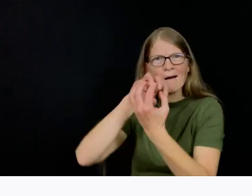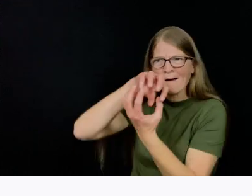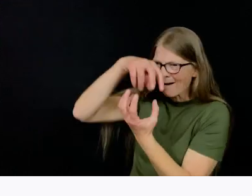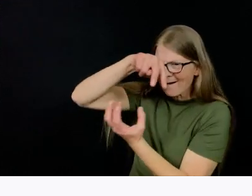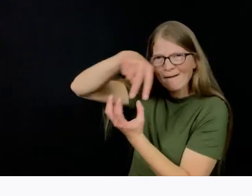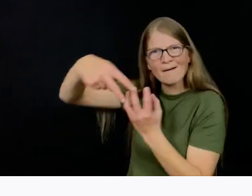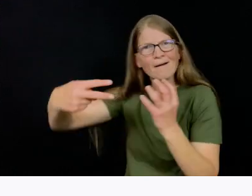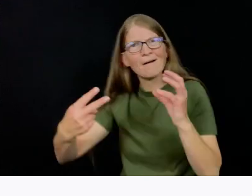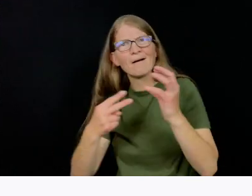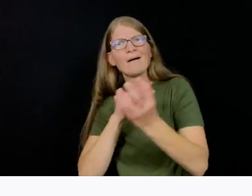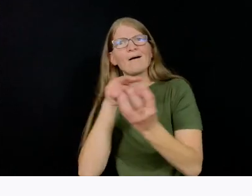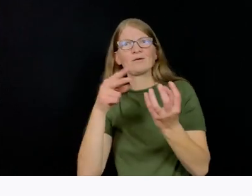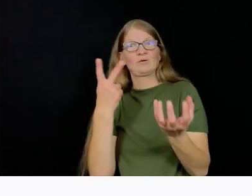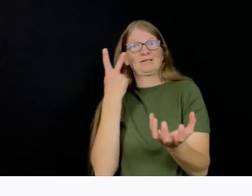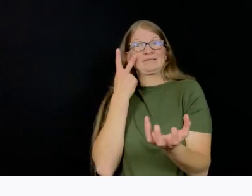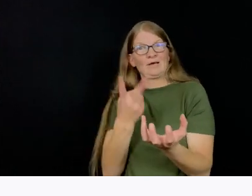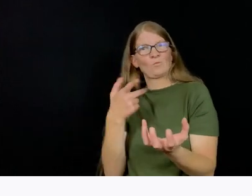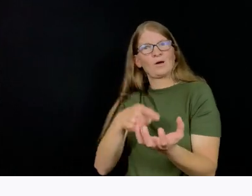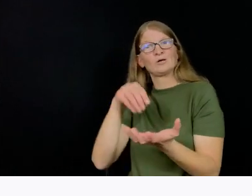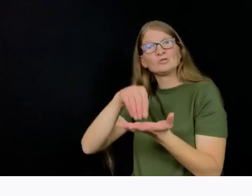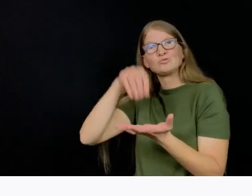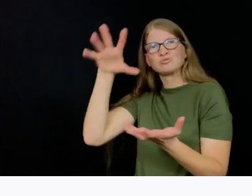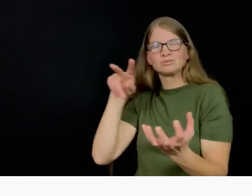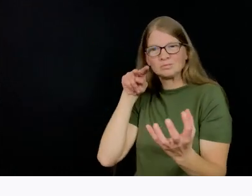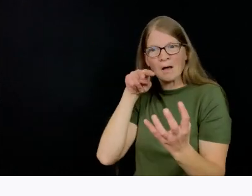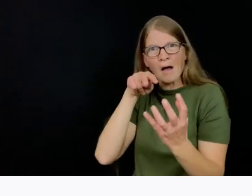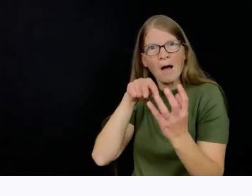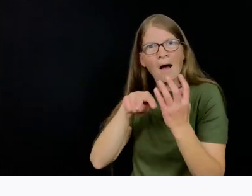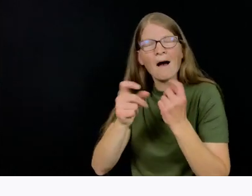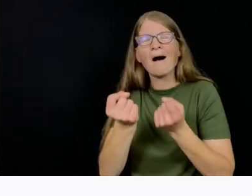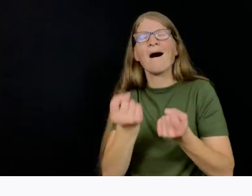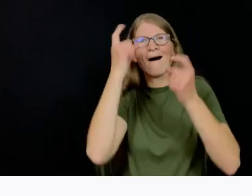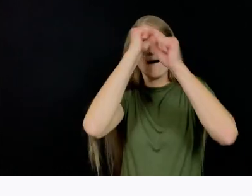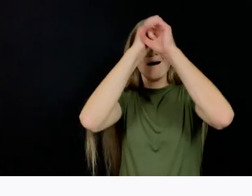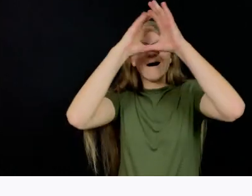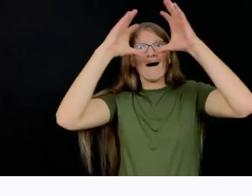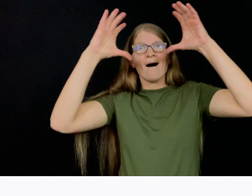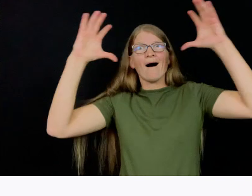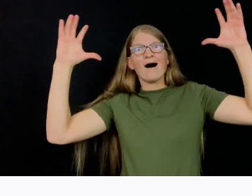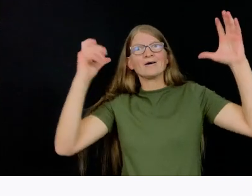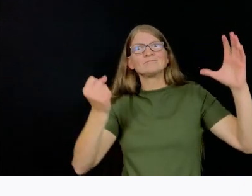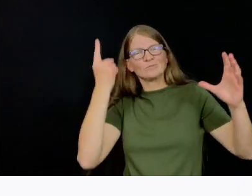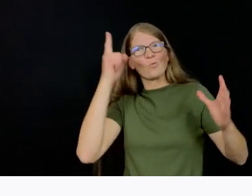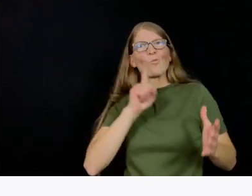حماساً ويبدؤون في تعلم أشياء مثيرة بالنسبة لهم فهو يتيح أمامهم فرصاً